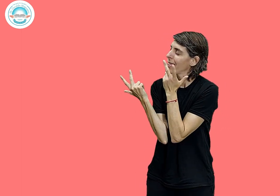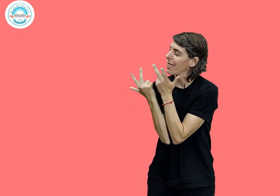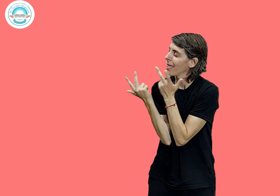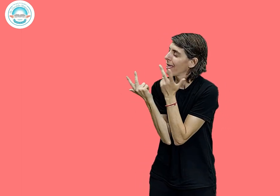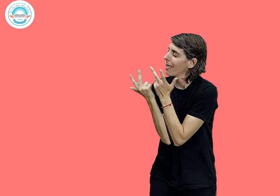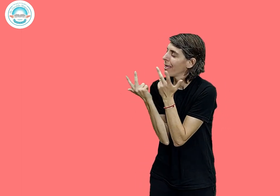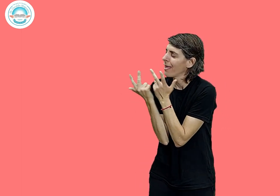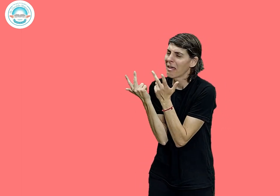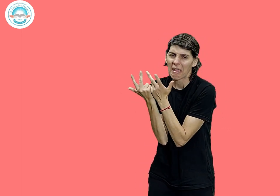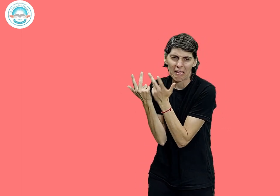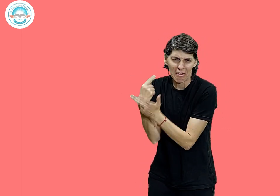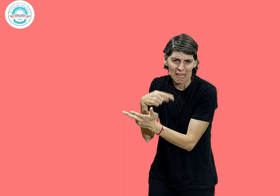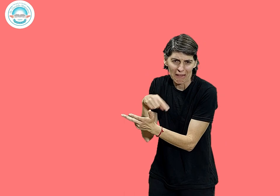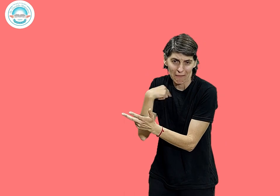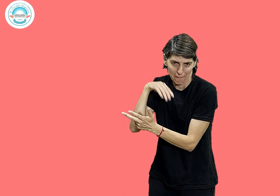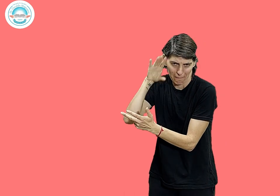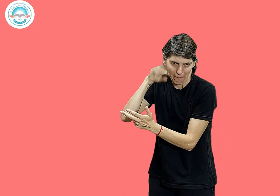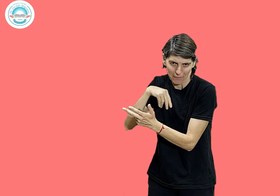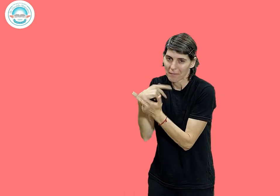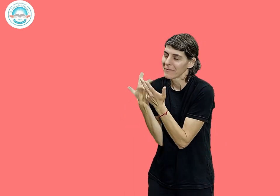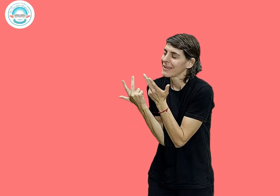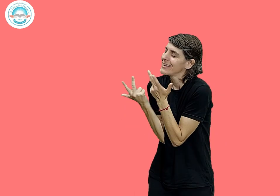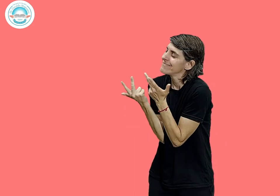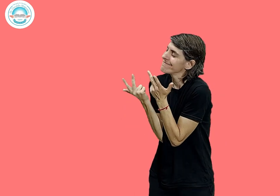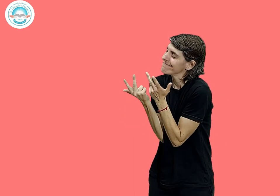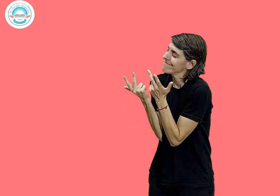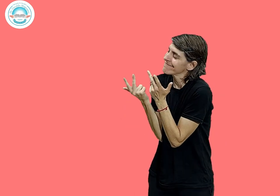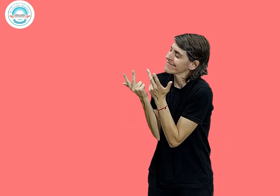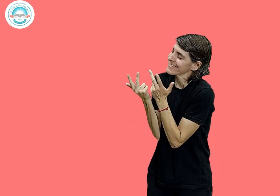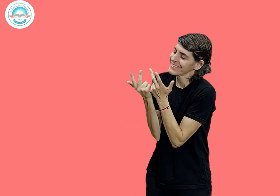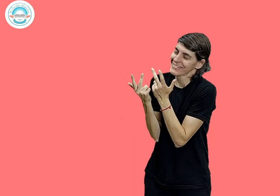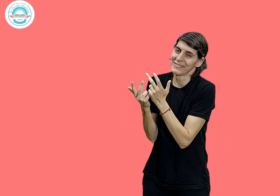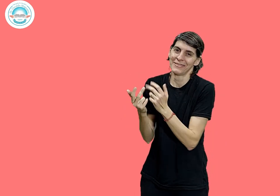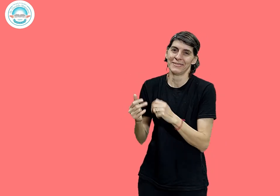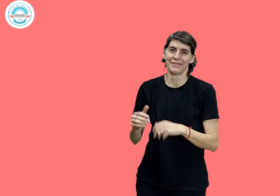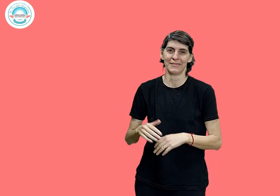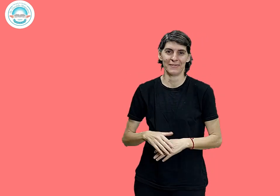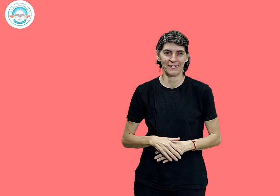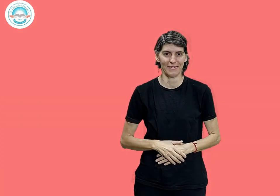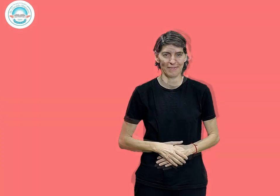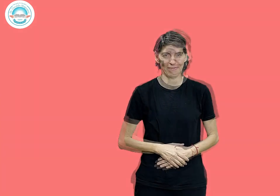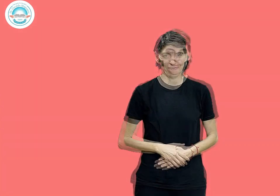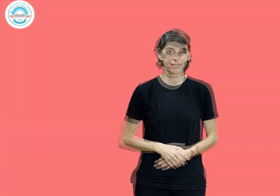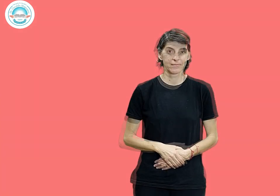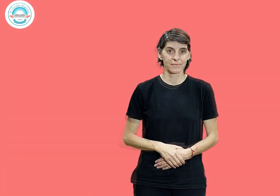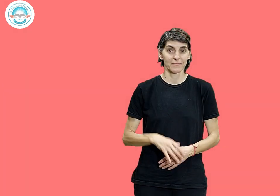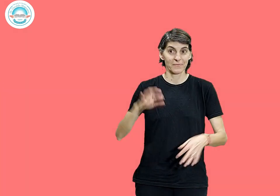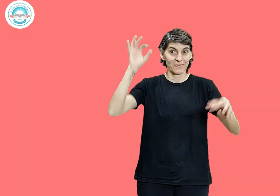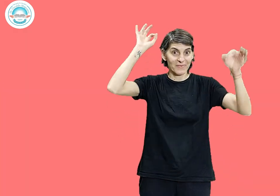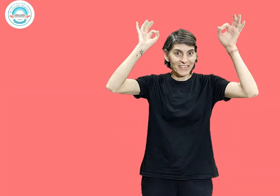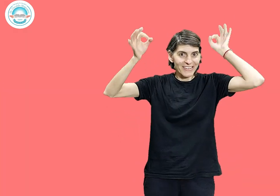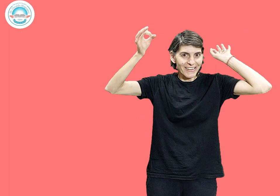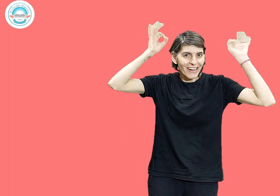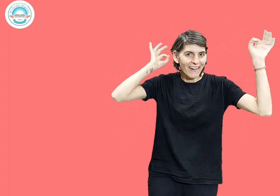Y yo por miedo me hice la disimulada conversando con Tatiana. Ni me acuerdo de qué hablábamos.